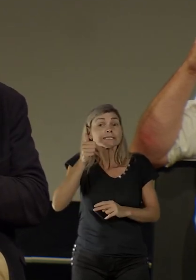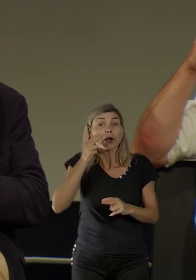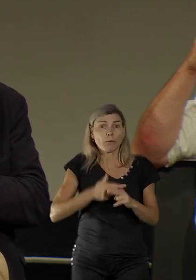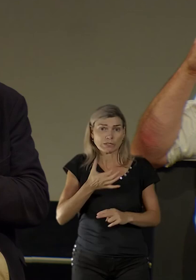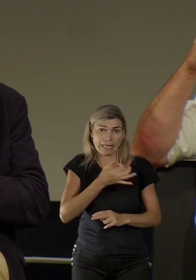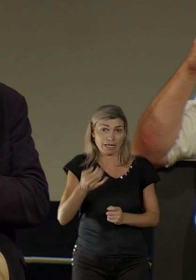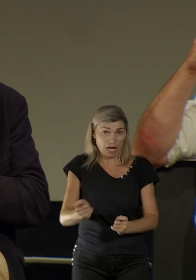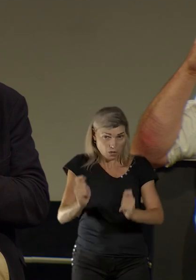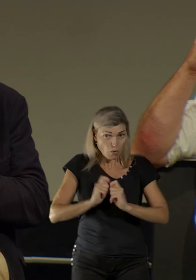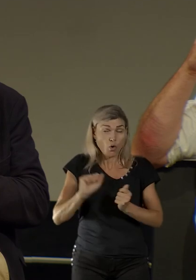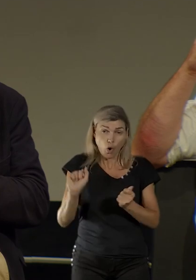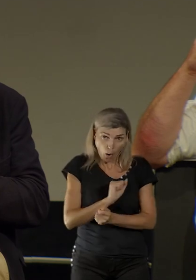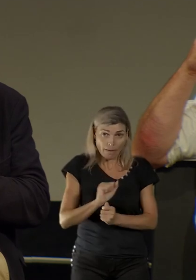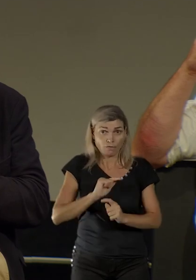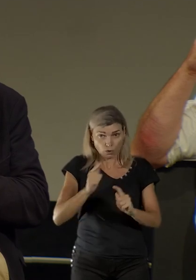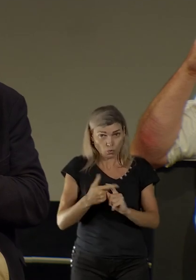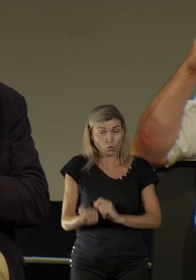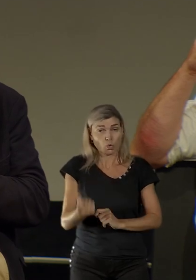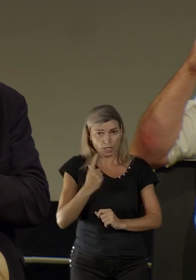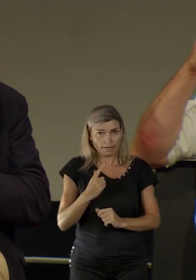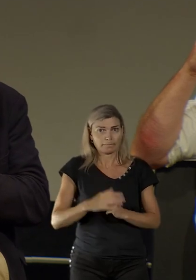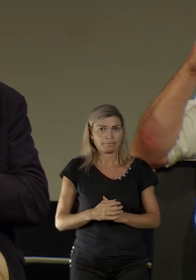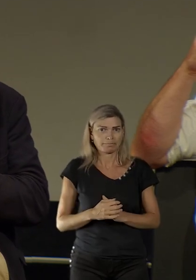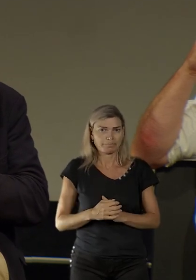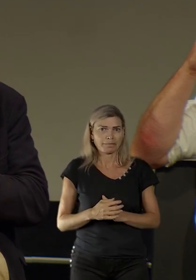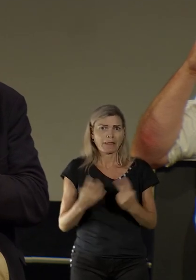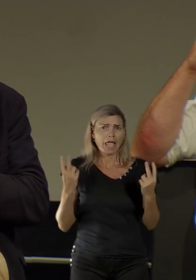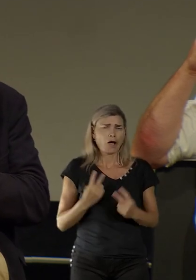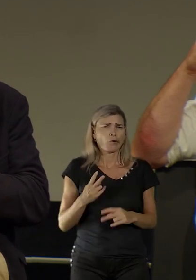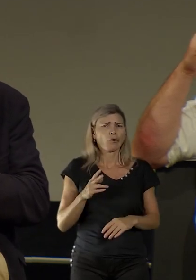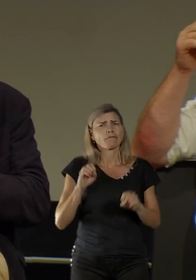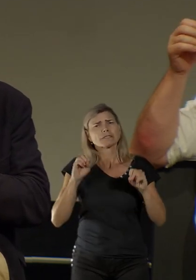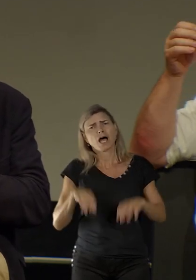i s takovou špatnou náladou a s pocitem, že oni mě zase nevyslyší, než to nepodat vůbec.